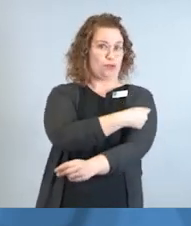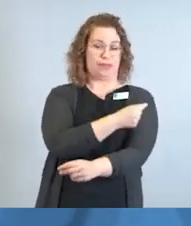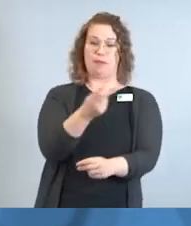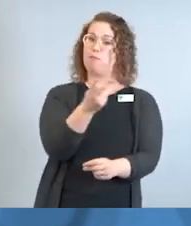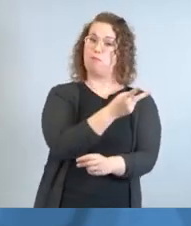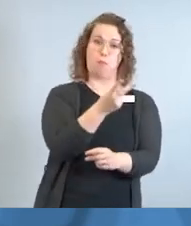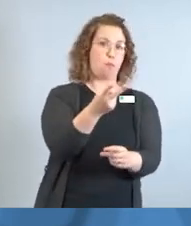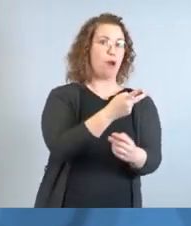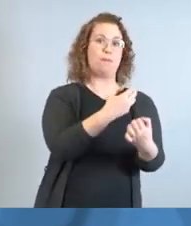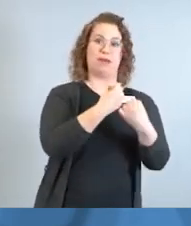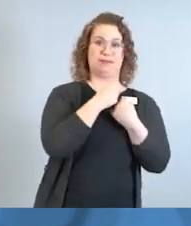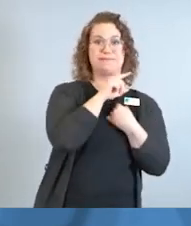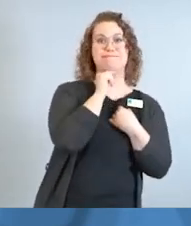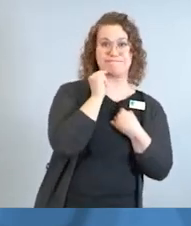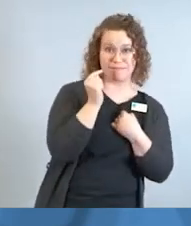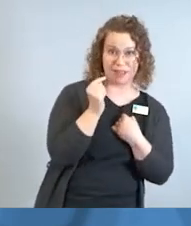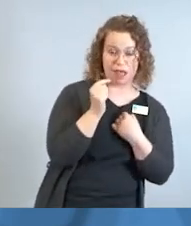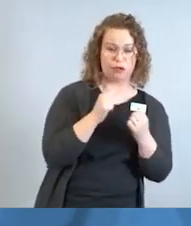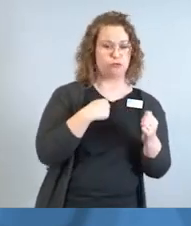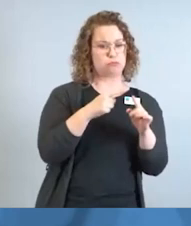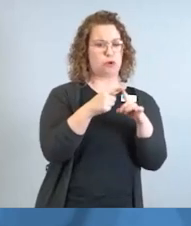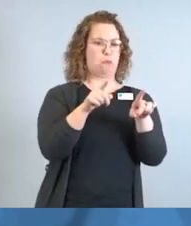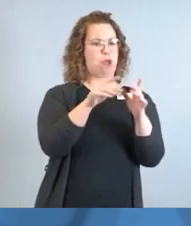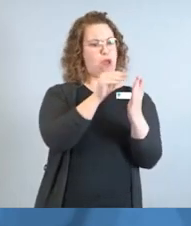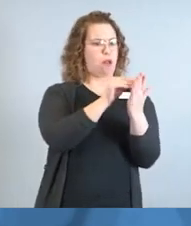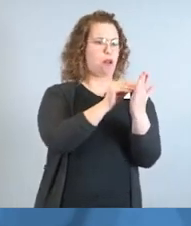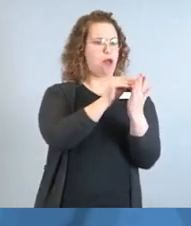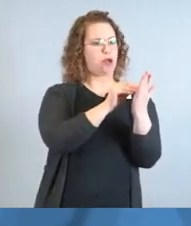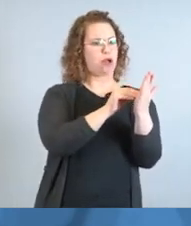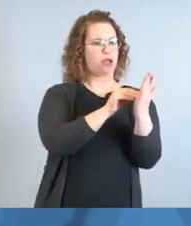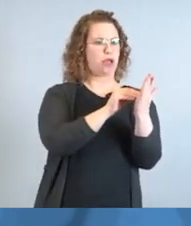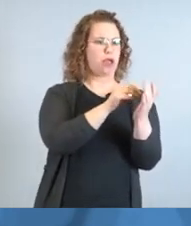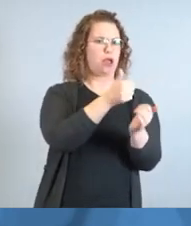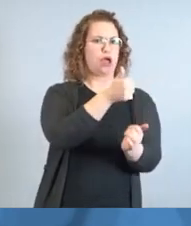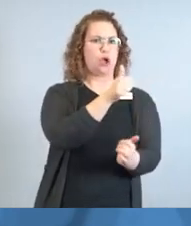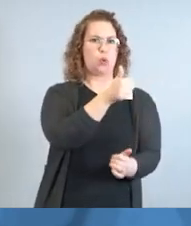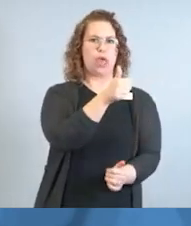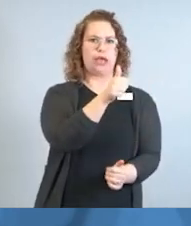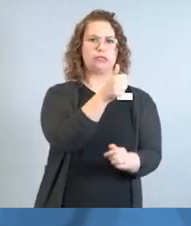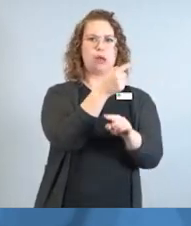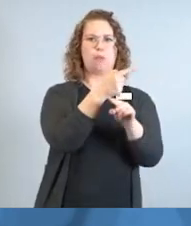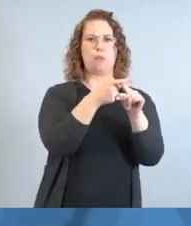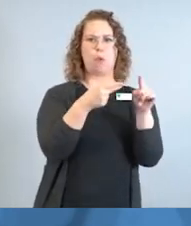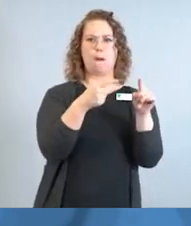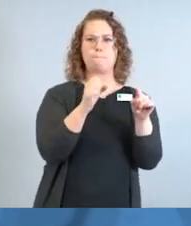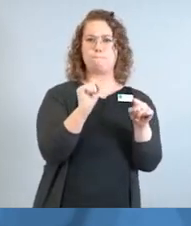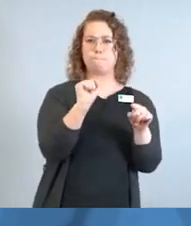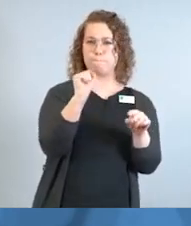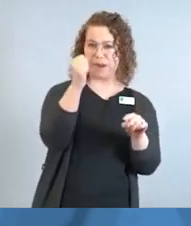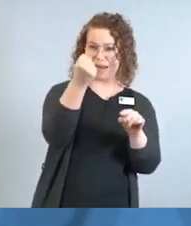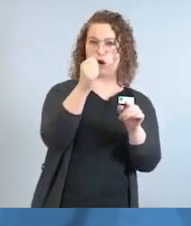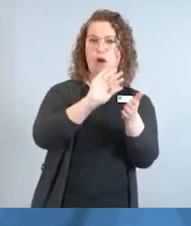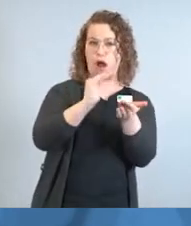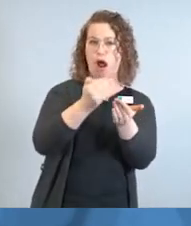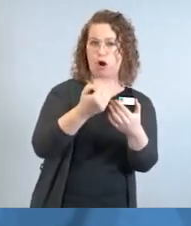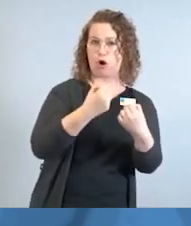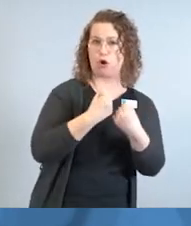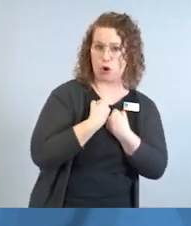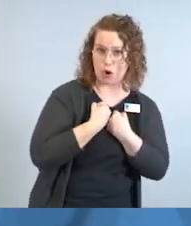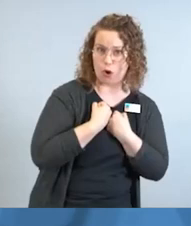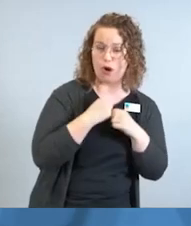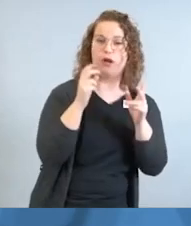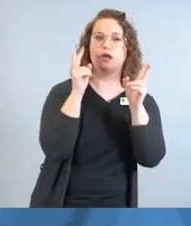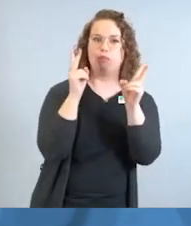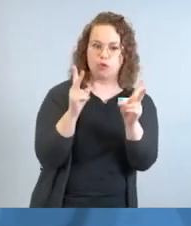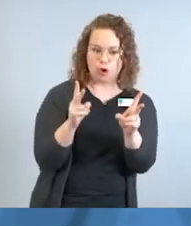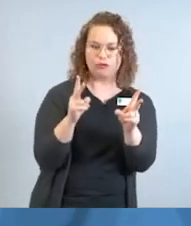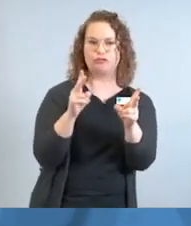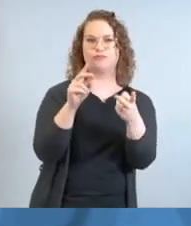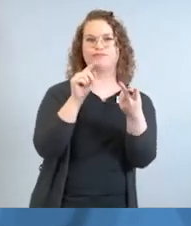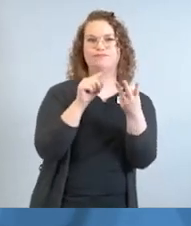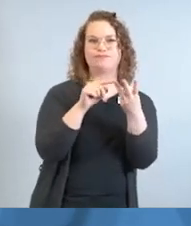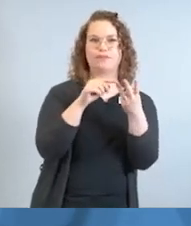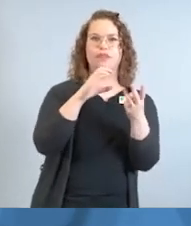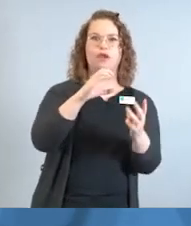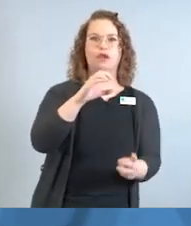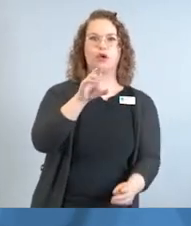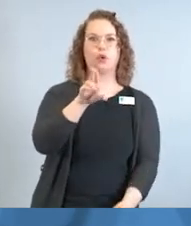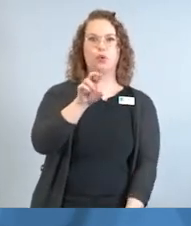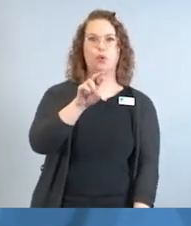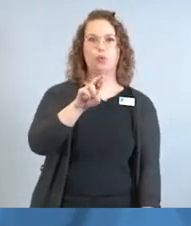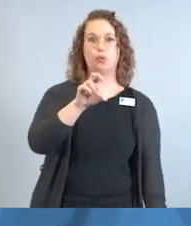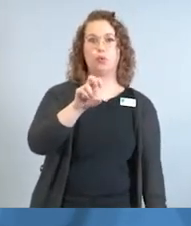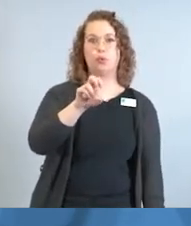Tästä äkkiä laskien näitä on tulossa n. 9,5 miljoonaa annosta, plus CureVac, joka toivottavasti saadaan käyttöön kesä-heinäkuussa.